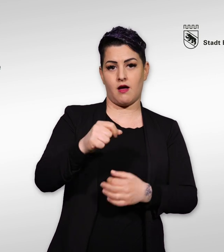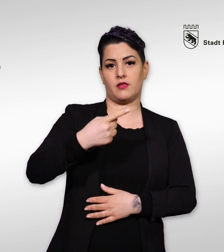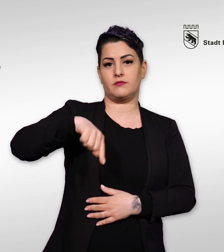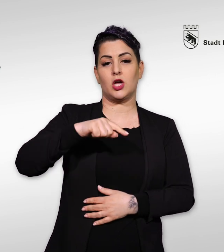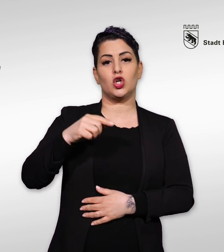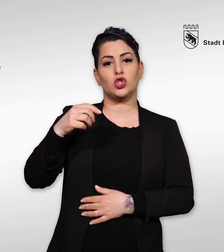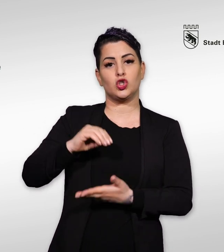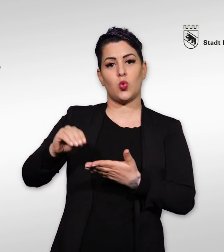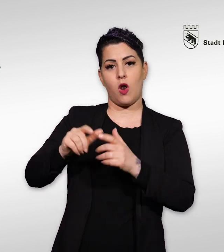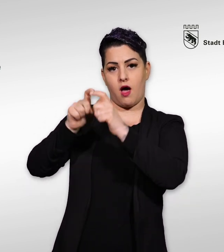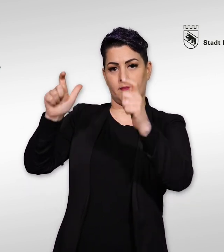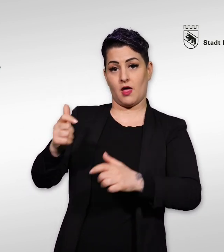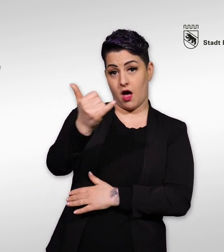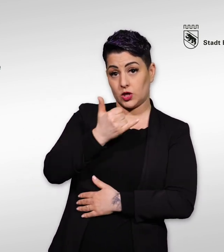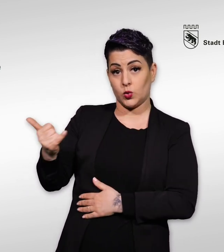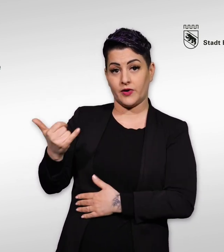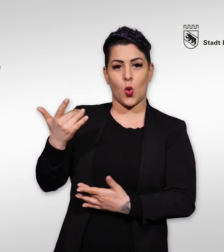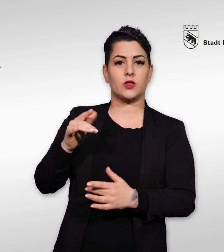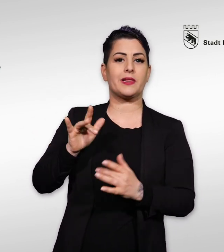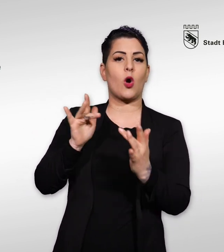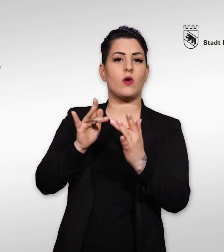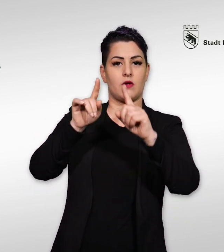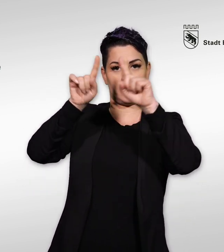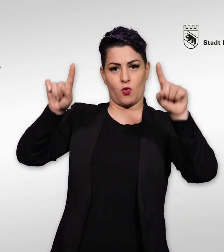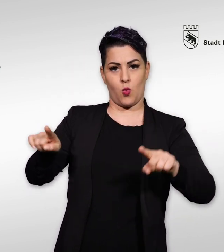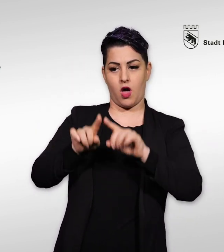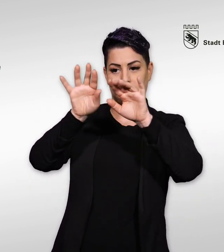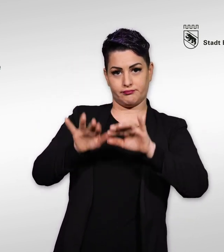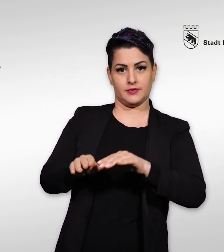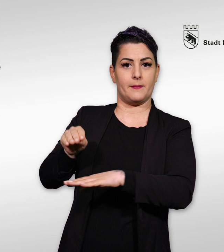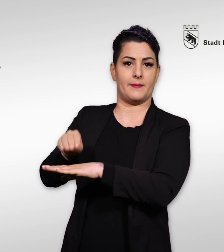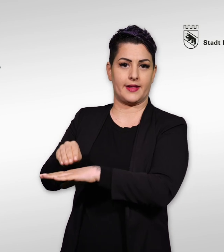Sie erreichen das Schulamt telefonisch oder über das Kontaktformular.